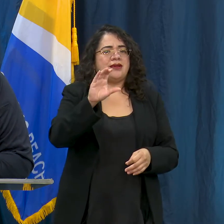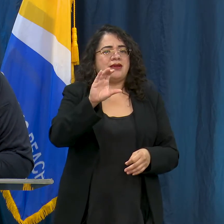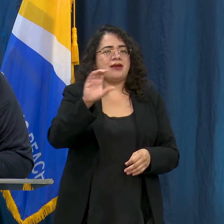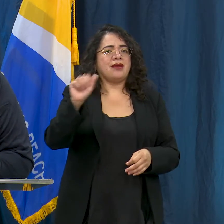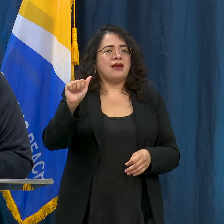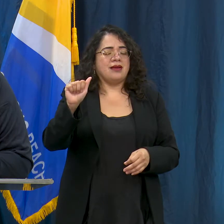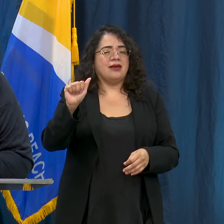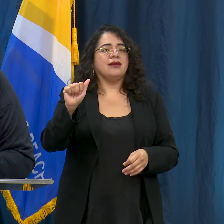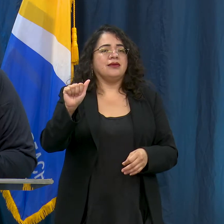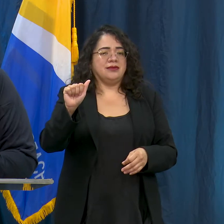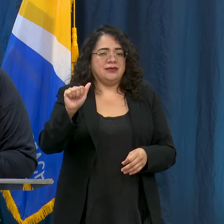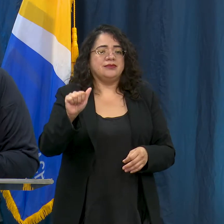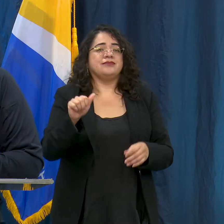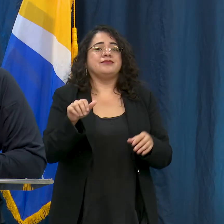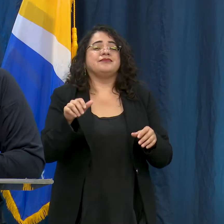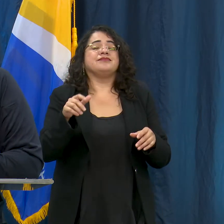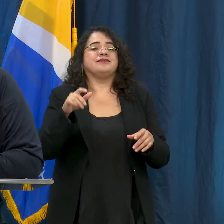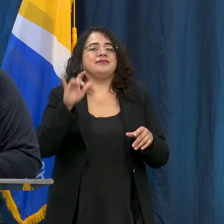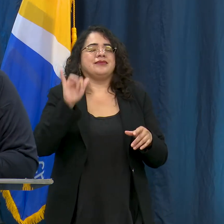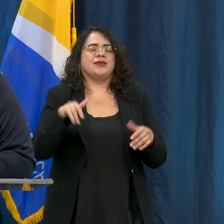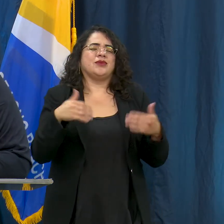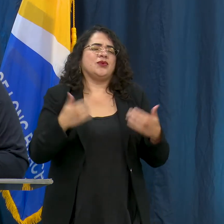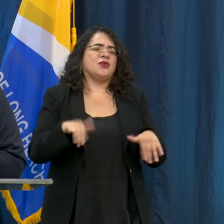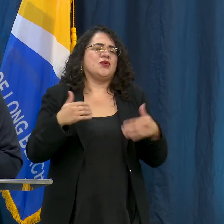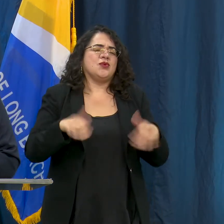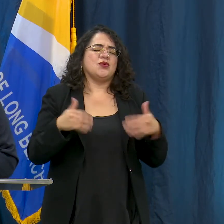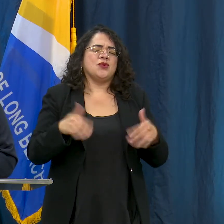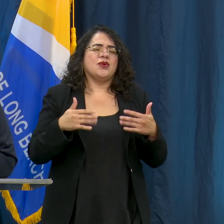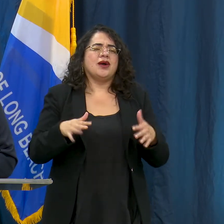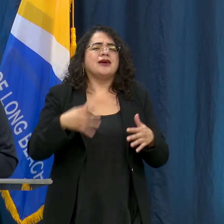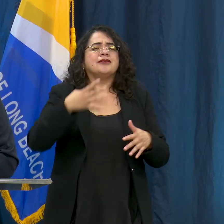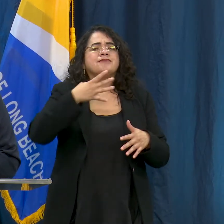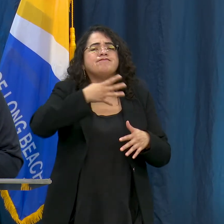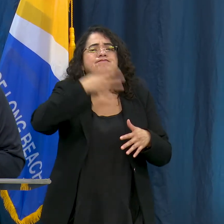la infancia este momento firma nuestra carencia de caelo Cimarron taste in en